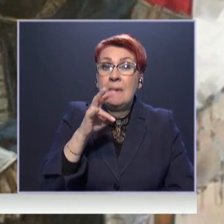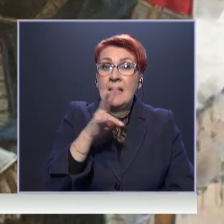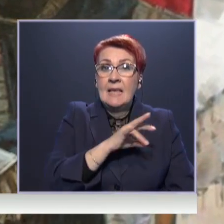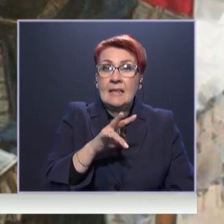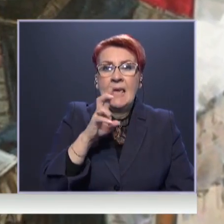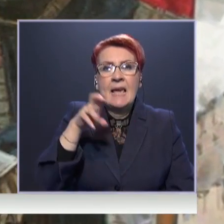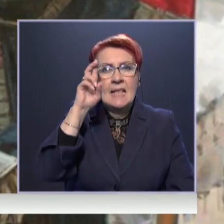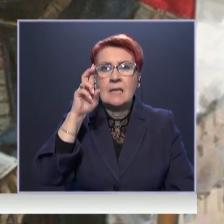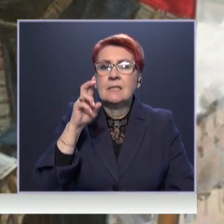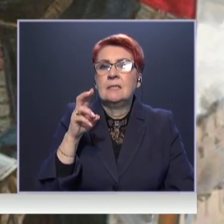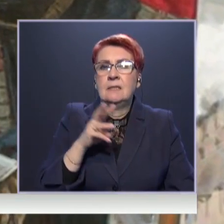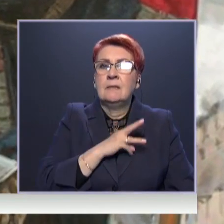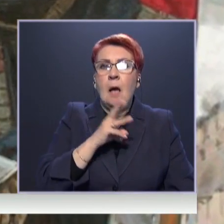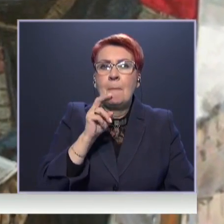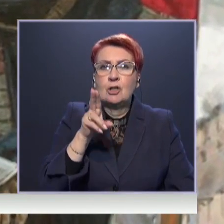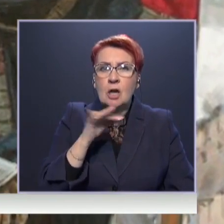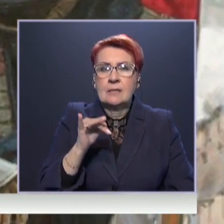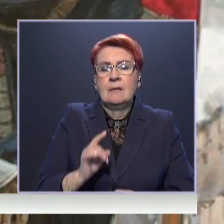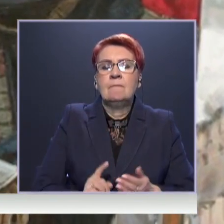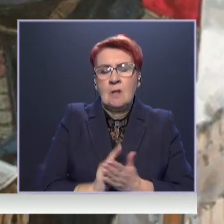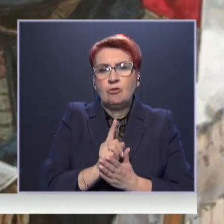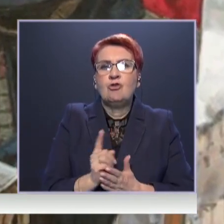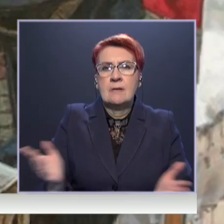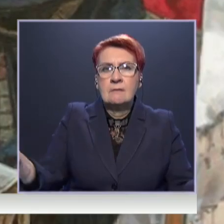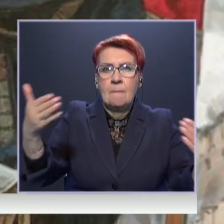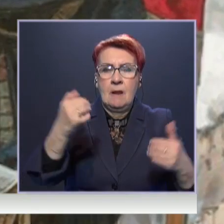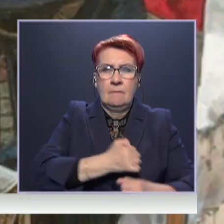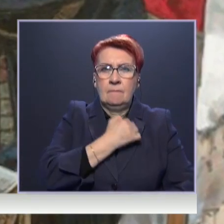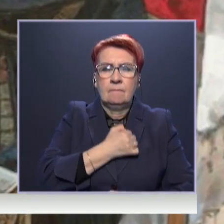Пожарский стали собирать ополчение огромное количество